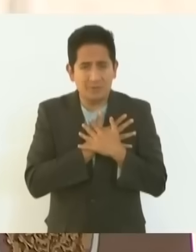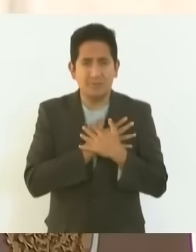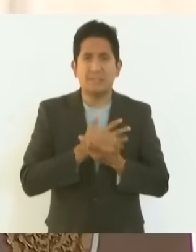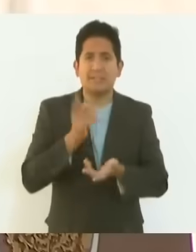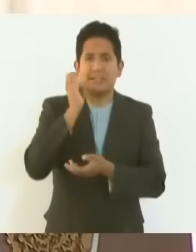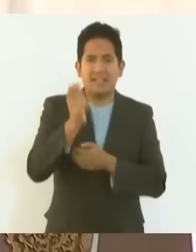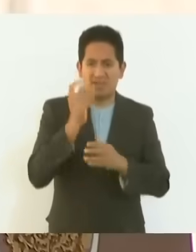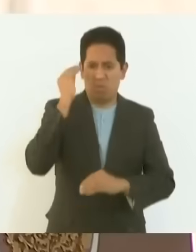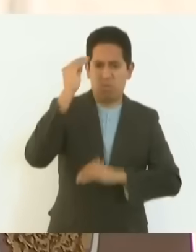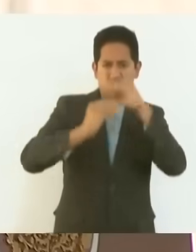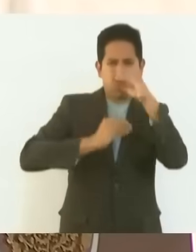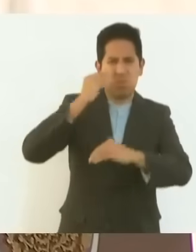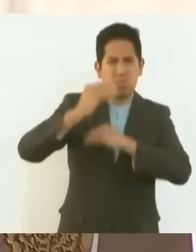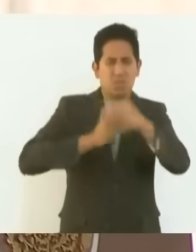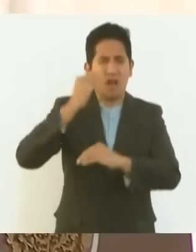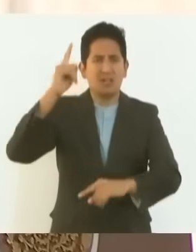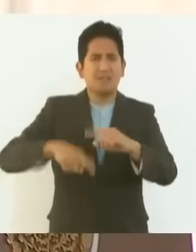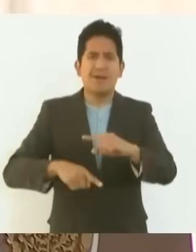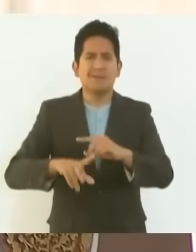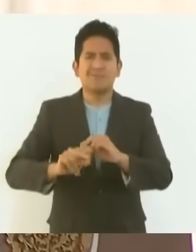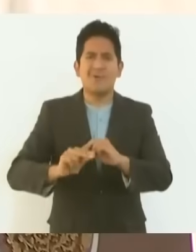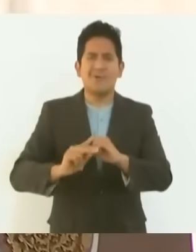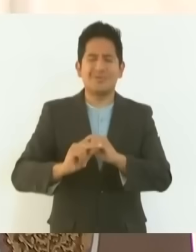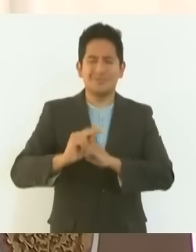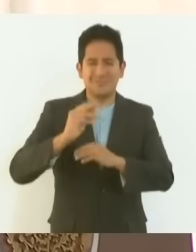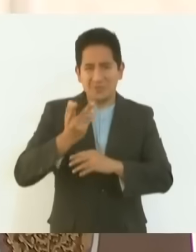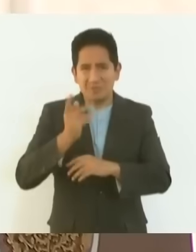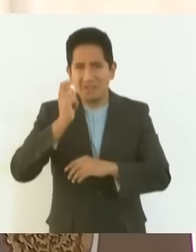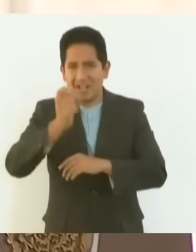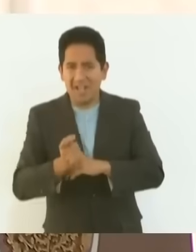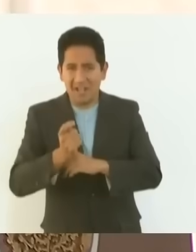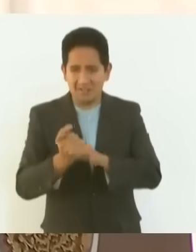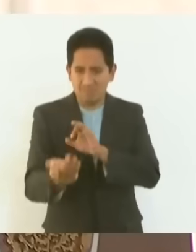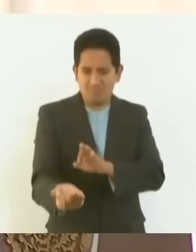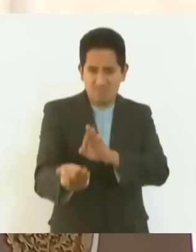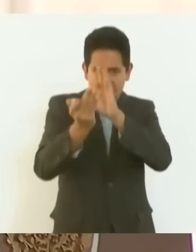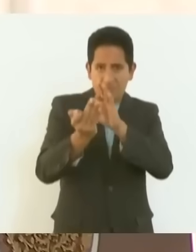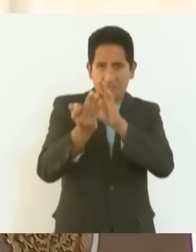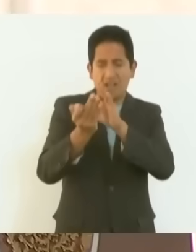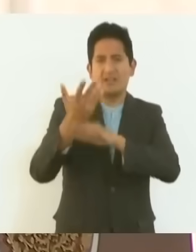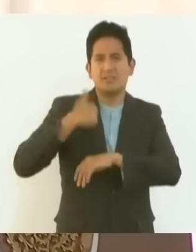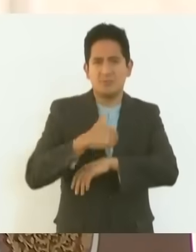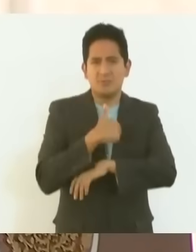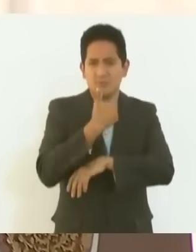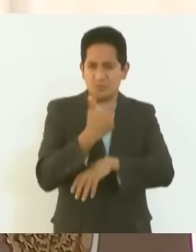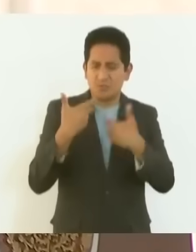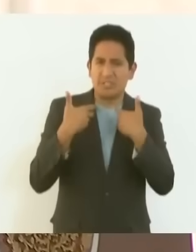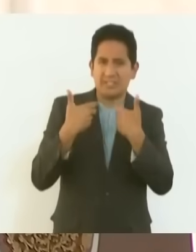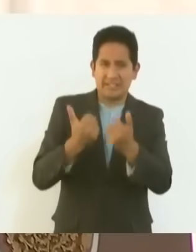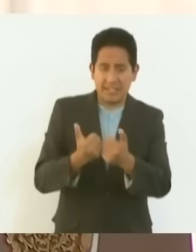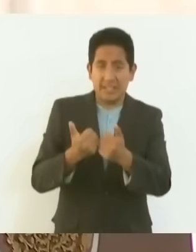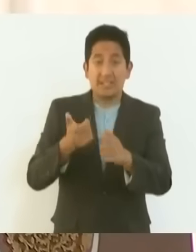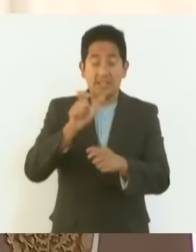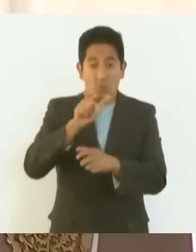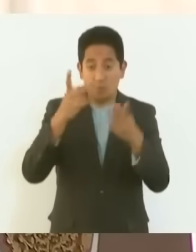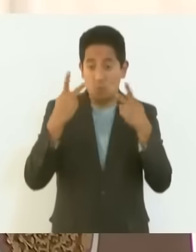es la capacidad de enfrentarlo sin destruirlos. Es tender la mano al que se quedó atrás. Es como